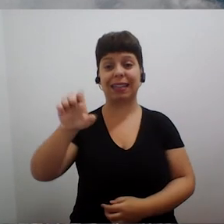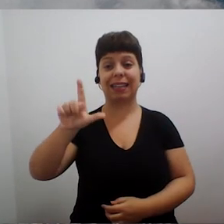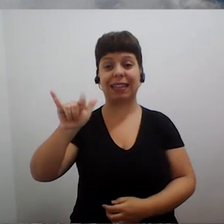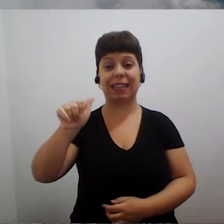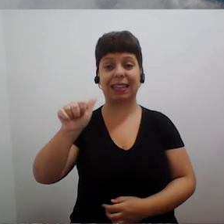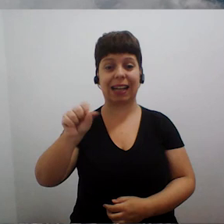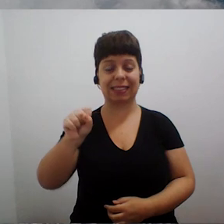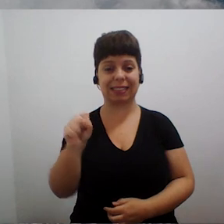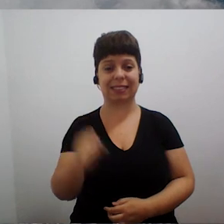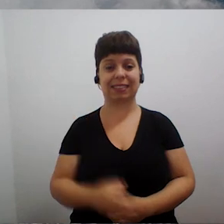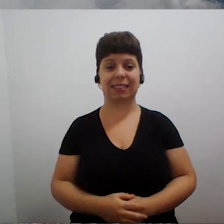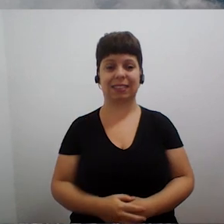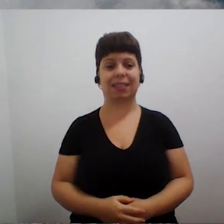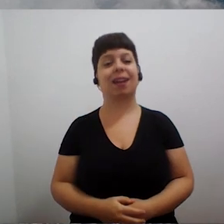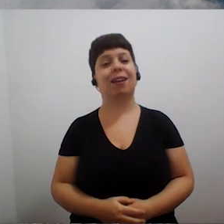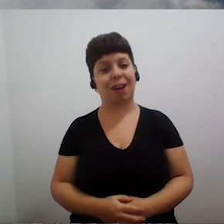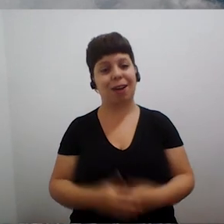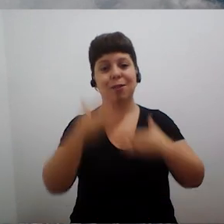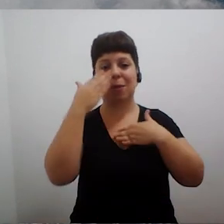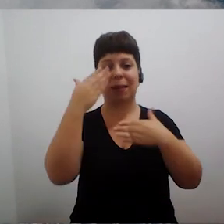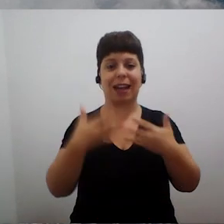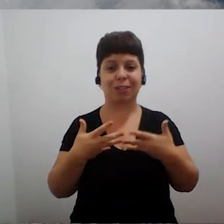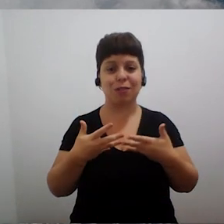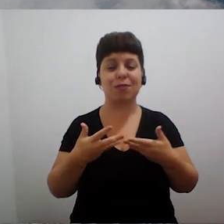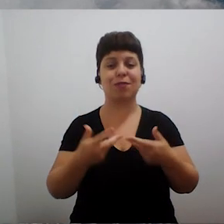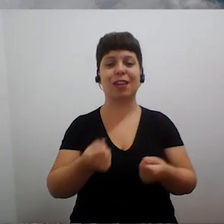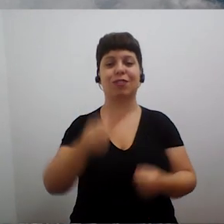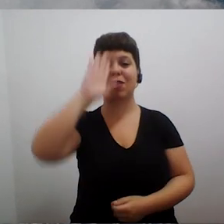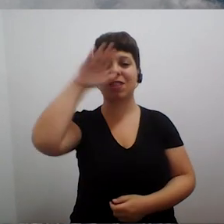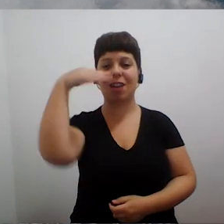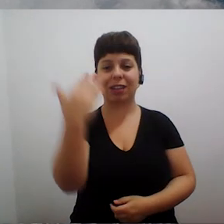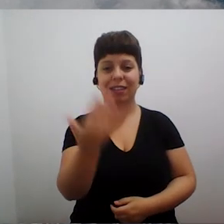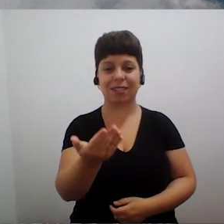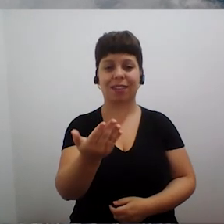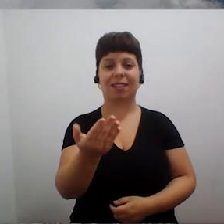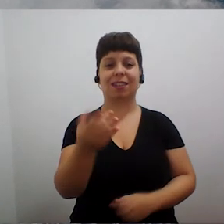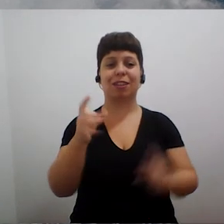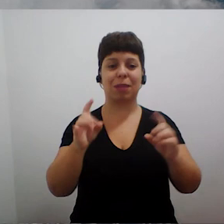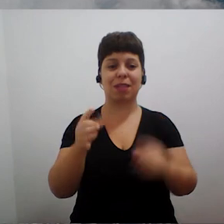Olá, Alexander, obrigado pelo convite minha saudação especial a Mãe Alda